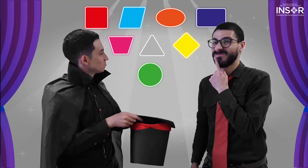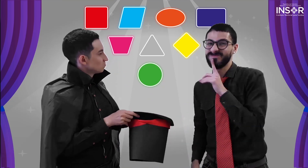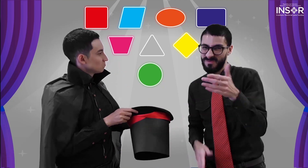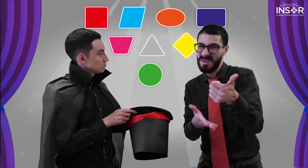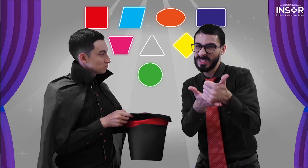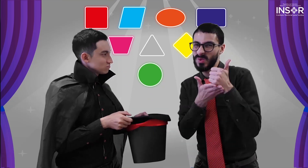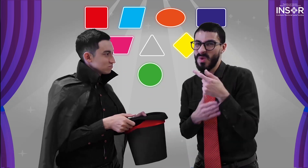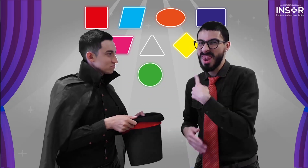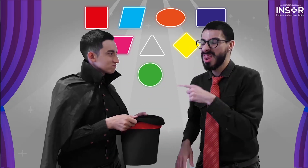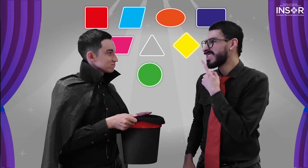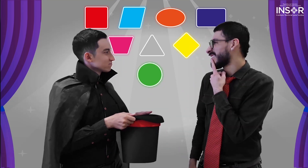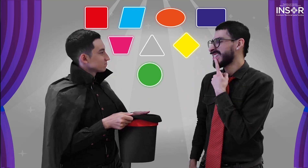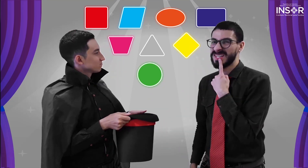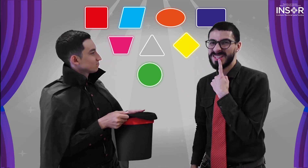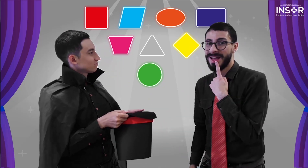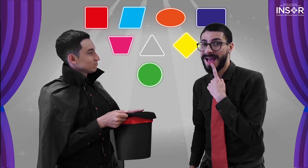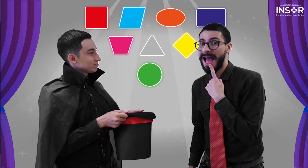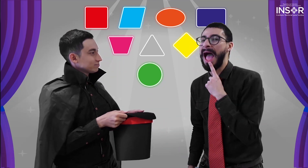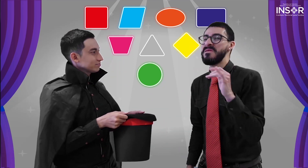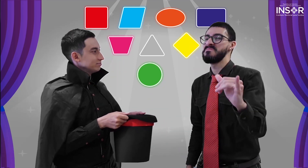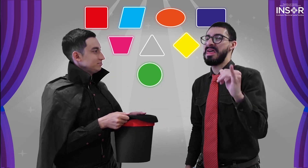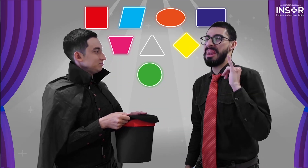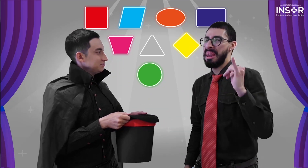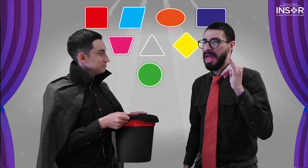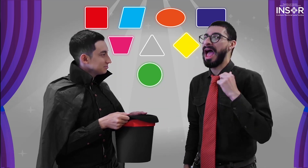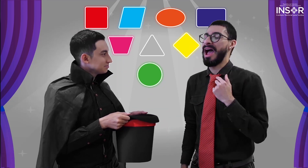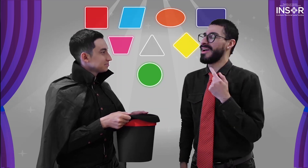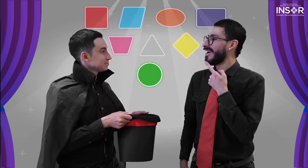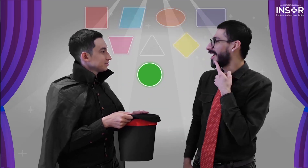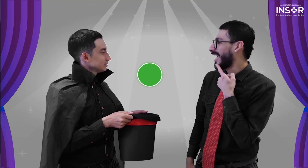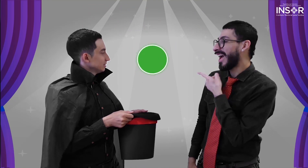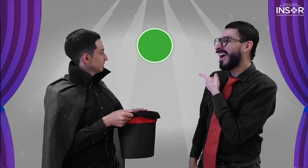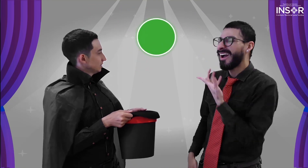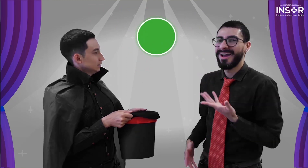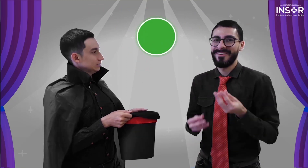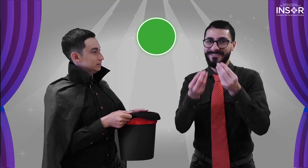Hmm, ¿me ayudan a escoger una? Ah, veo que nos gusta la misma.